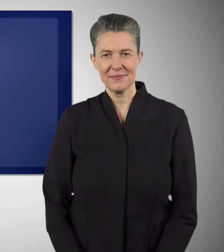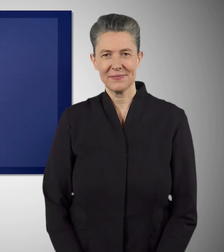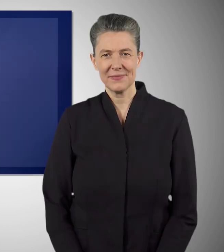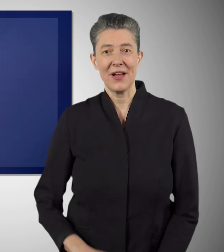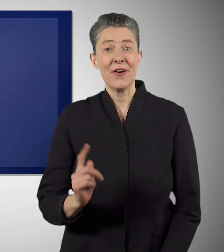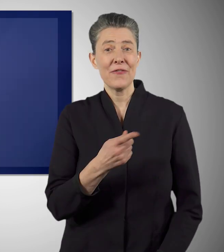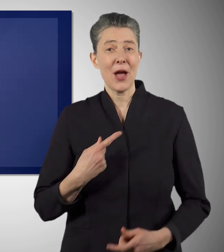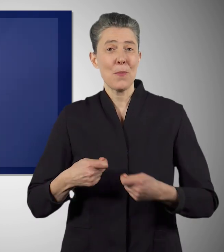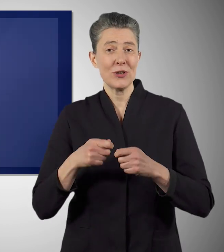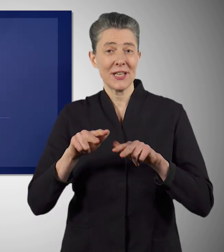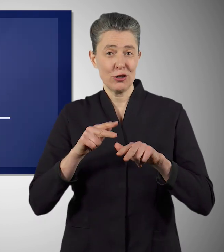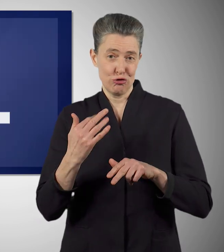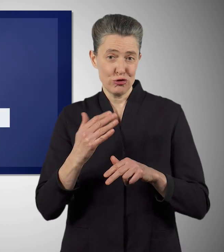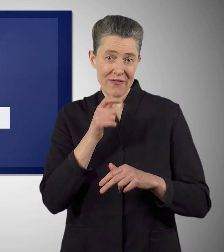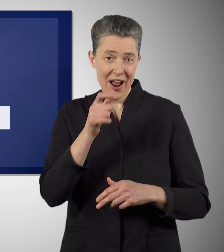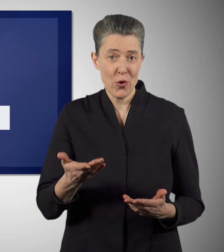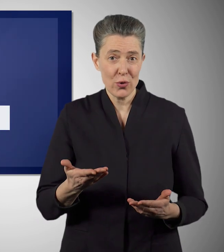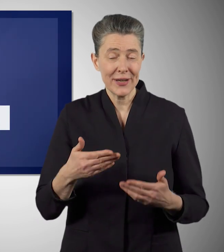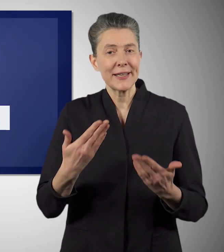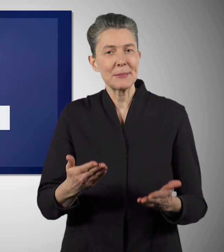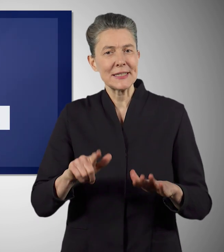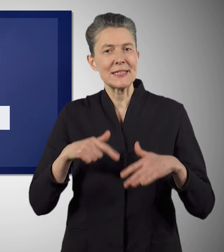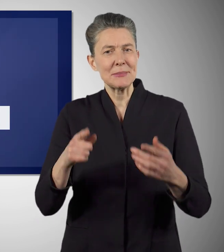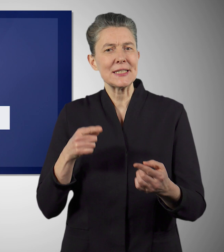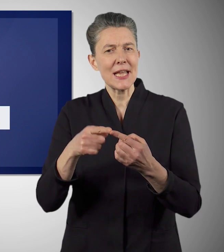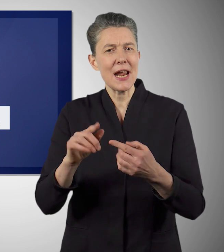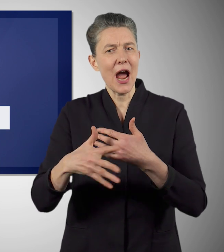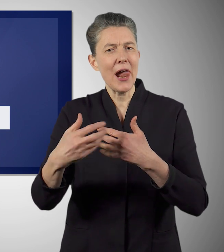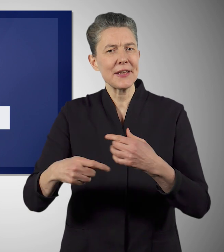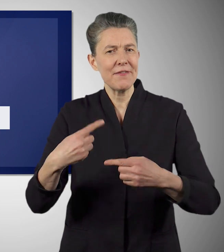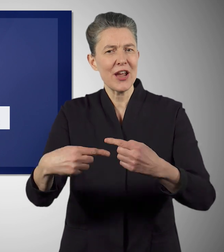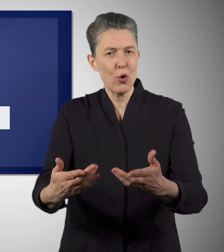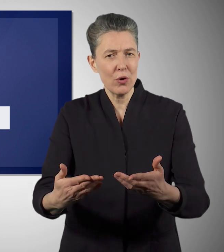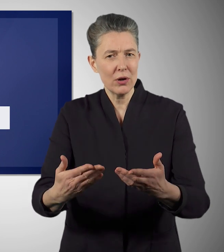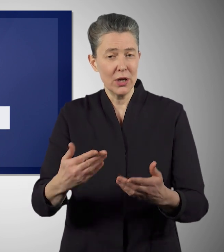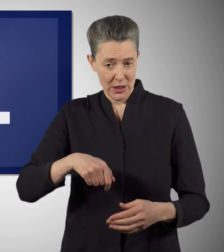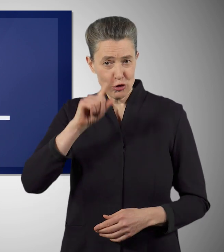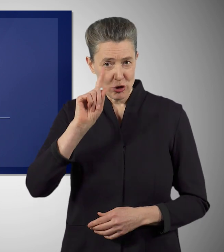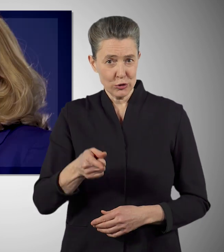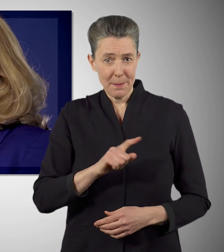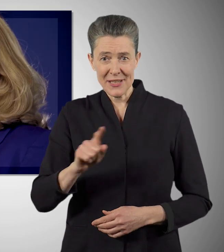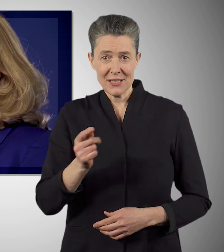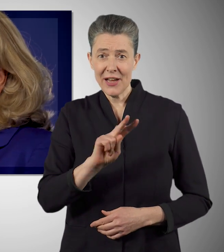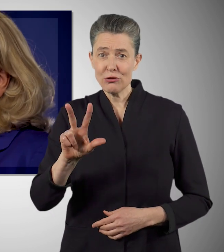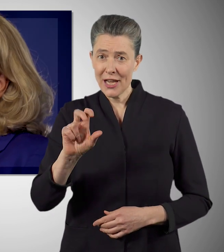Die Bundesregierung ist in der Verantwortung, die 17 Ziele für die nachhaltige Entwicklung bis 2030 in Deutschland auch umzusetzen.